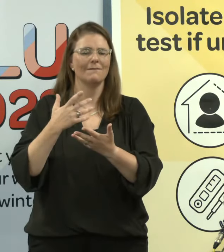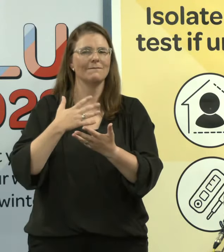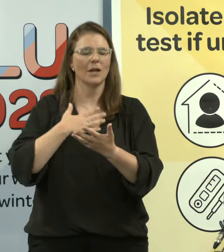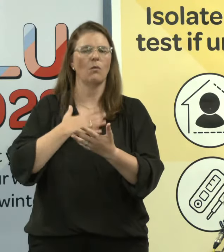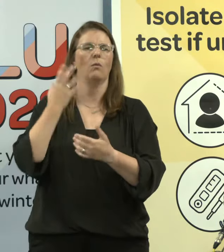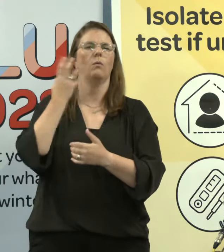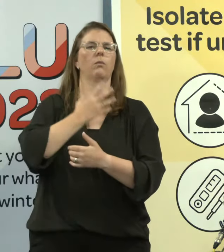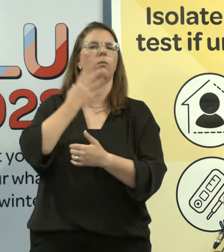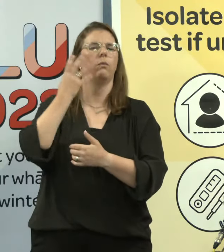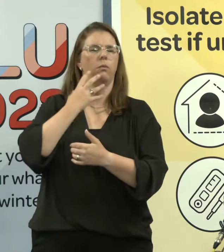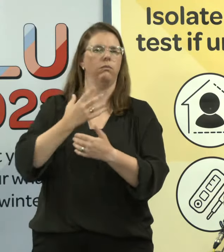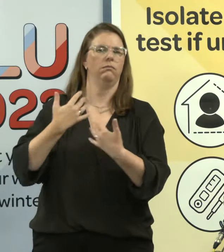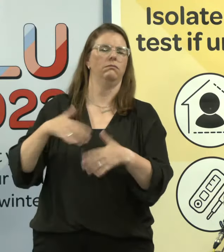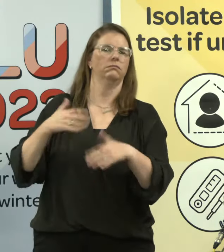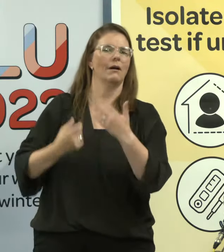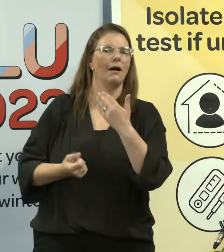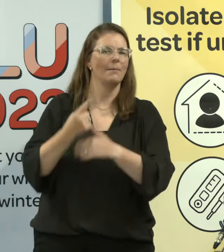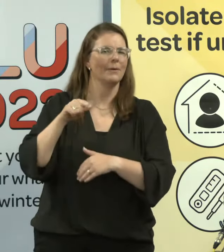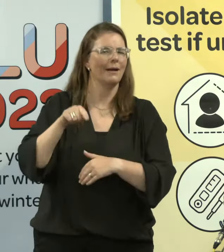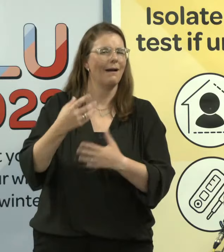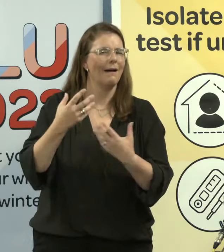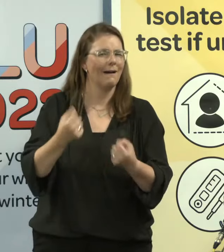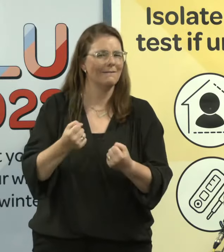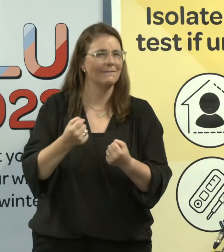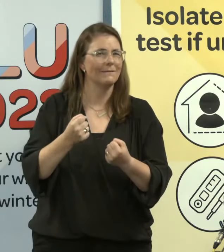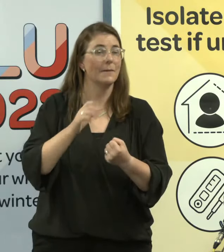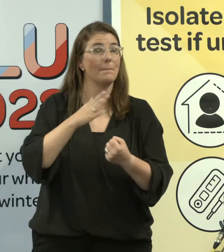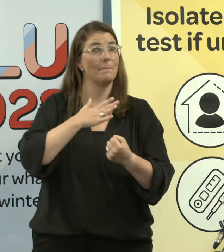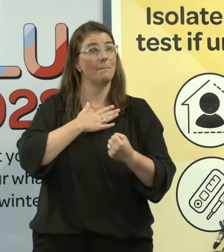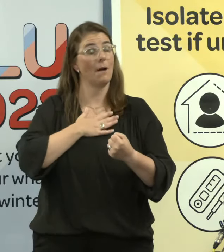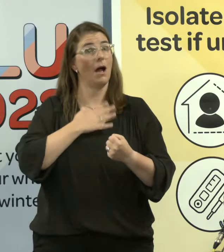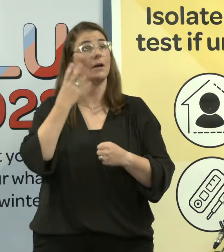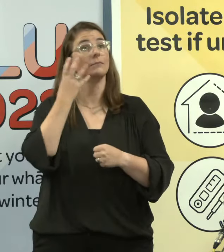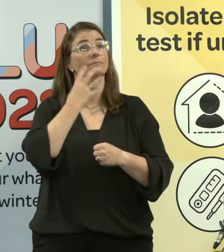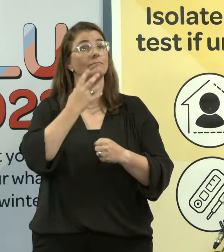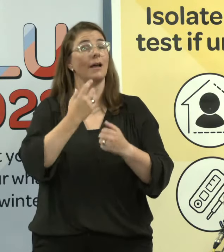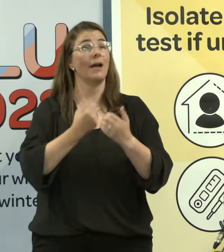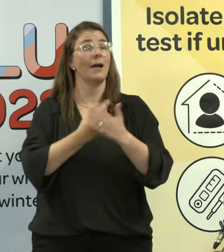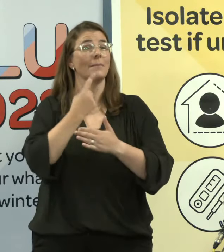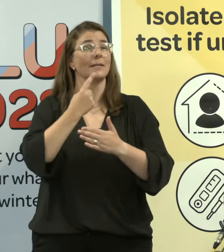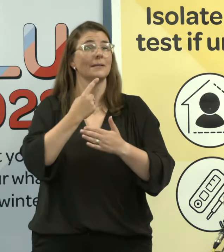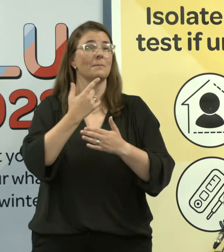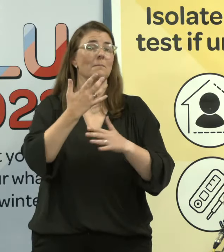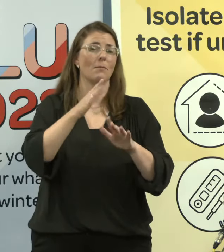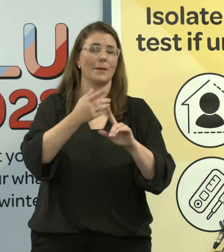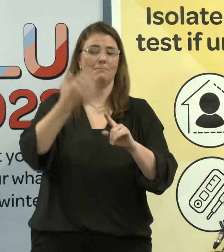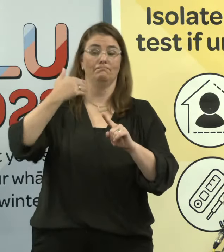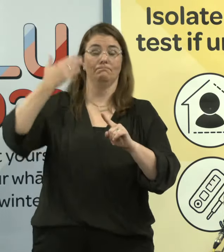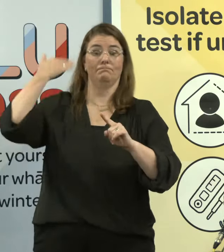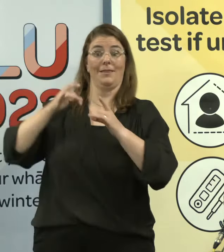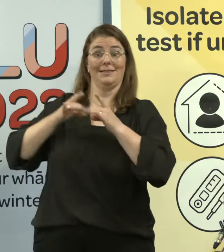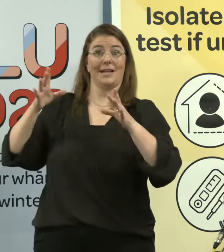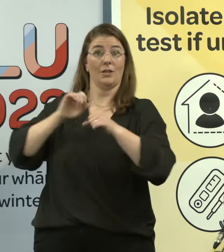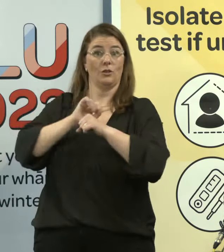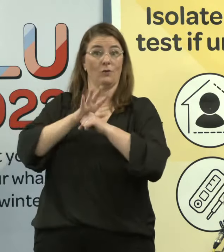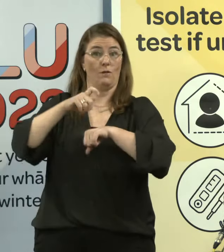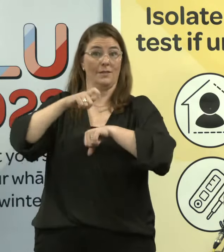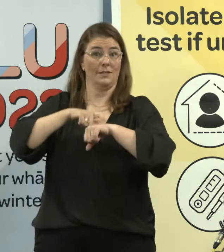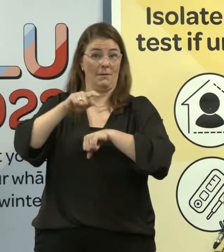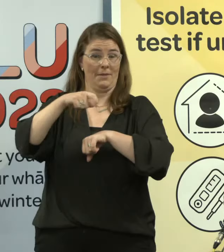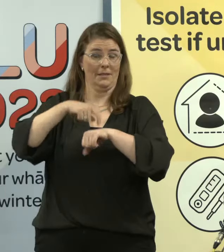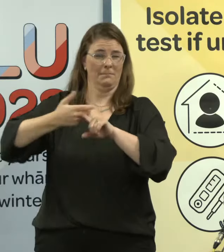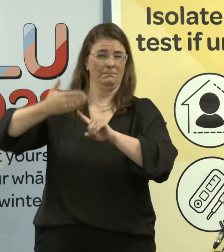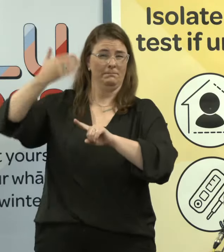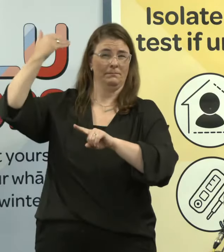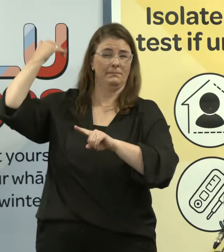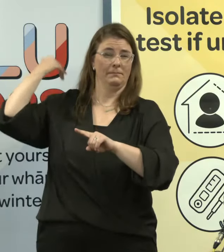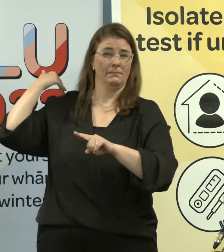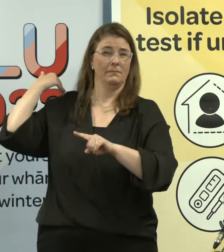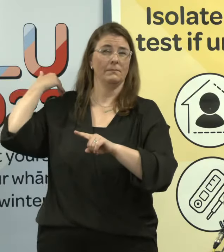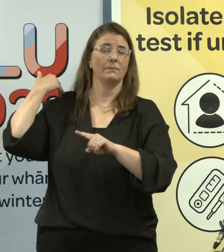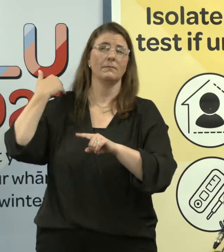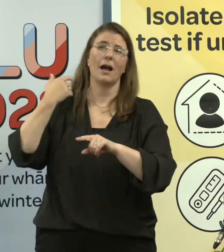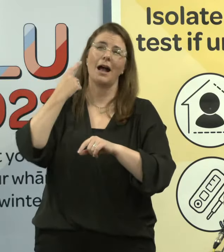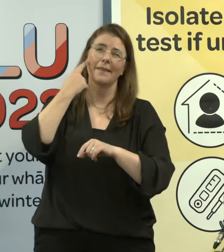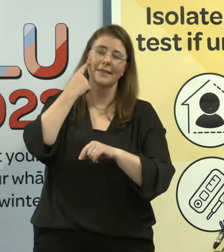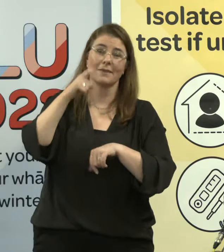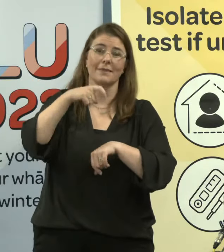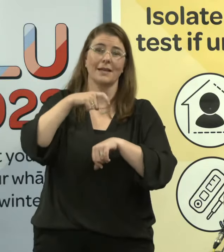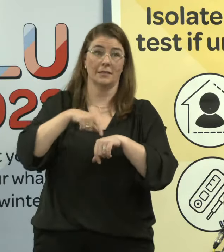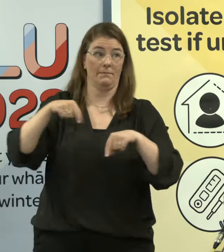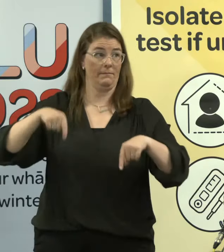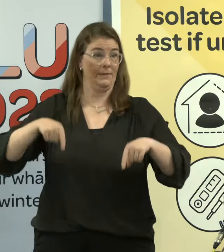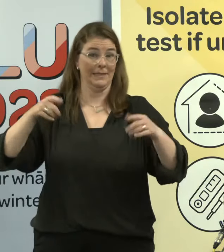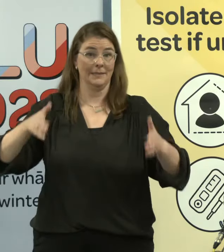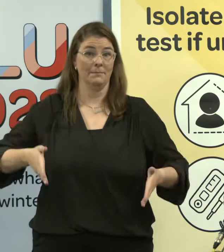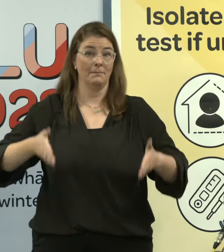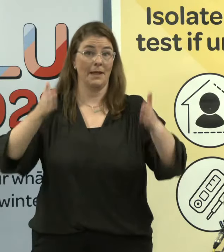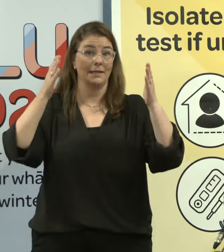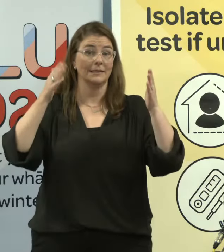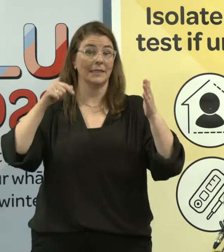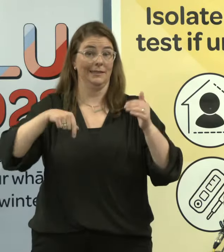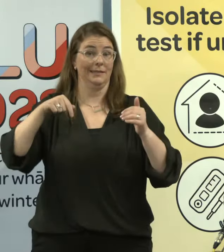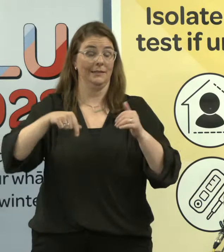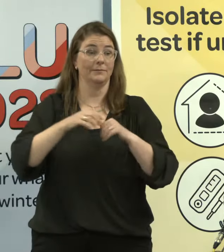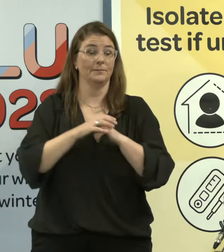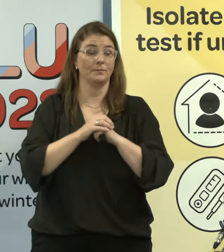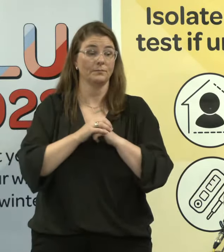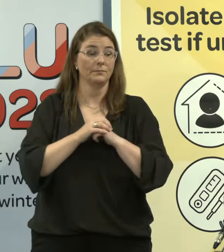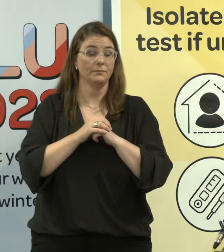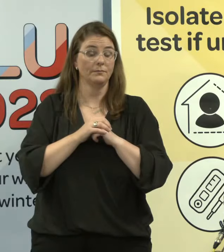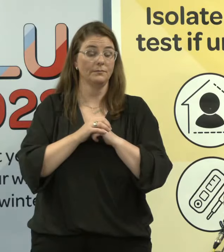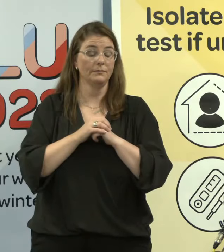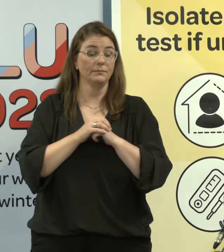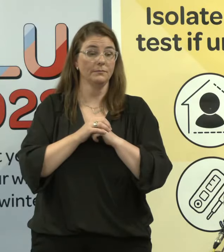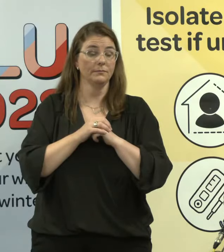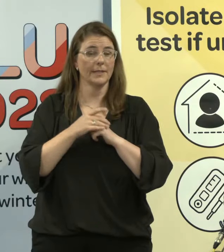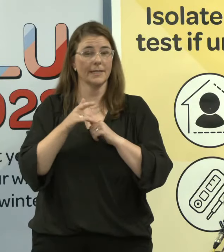ranei i te wero, engari he wa